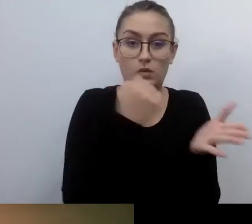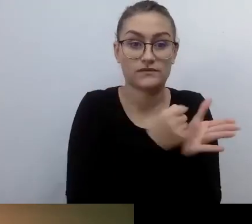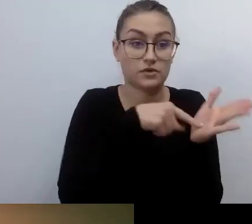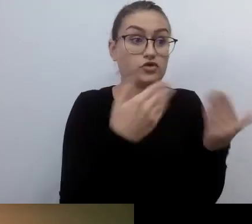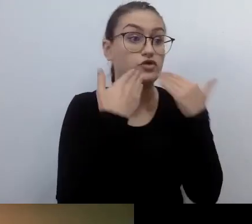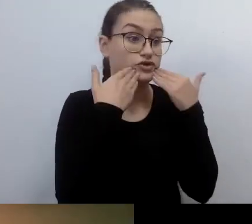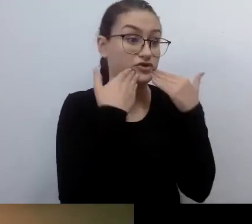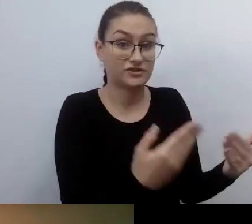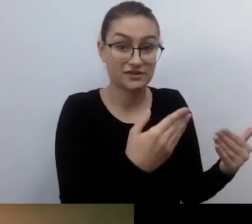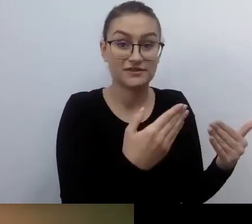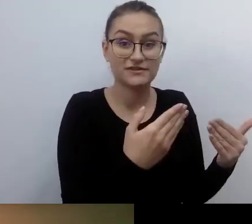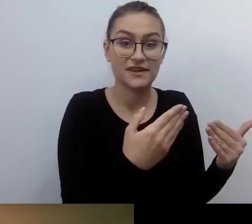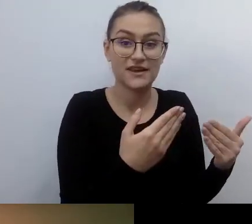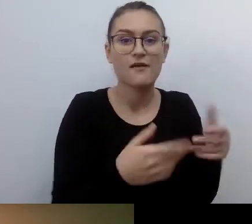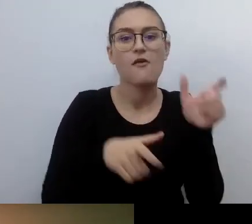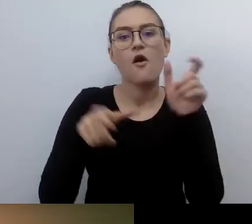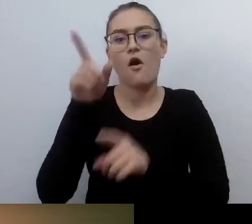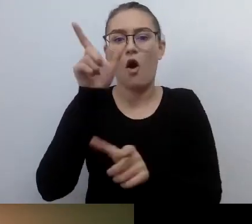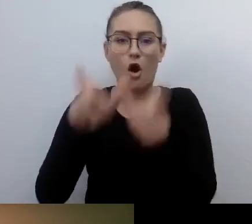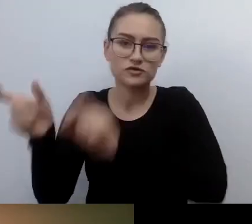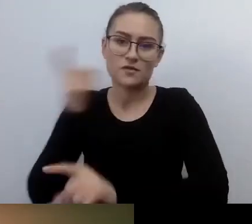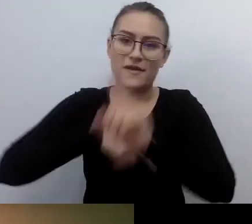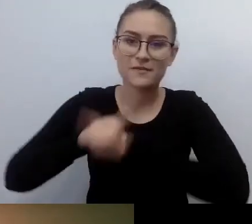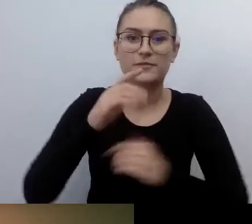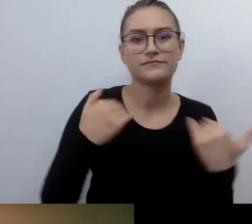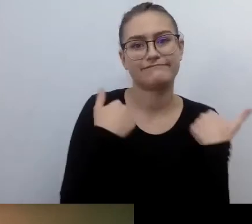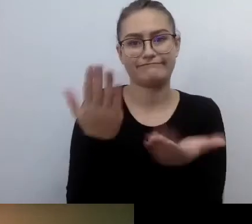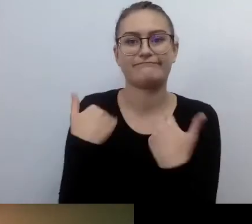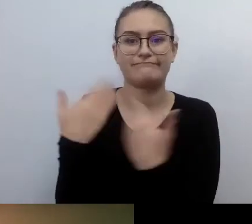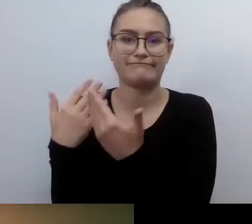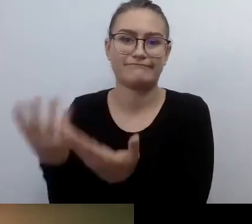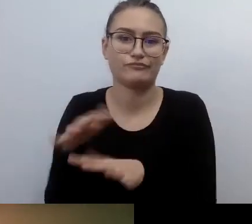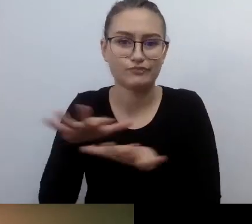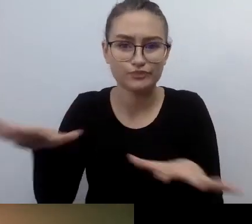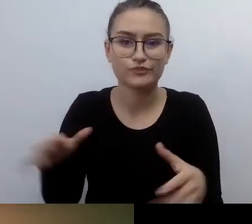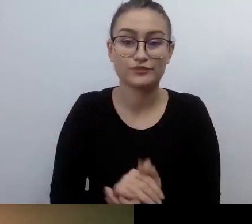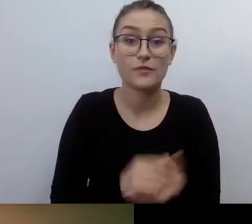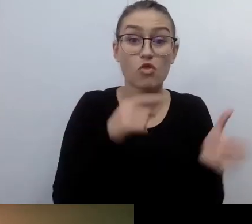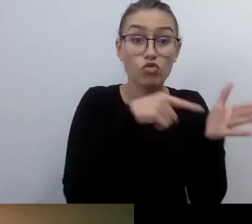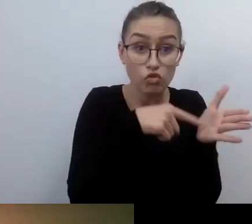otwierająca się na potrzeby osób z niepełnosprawnościami została uchwalona jeszcze w wieku XX.